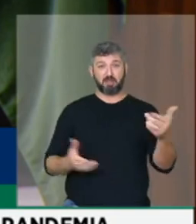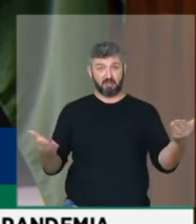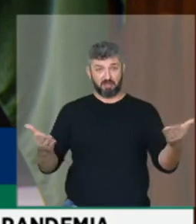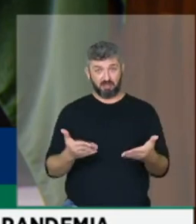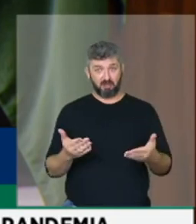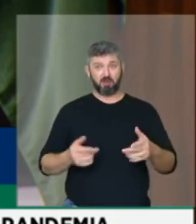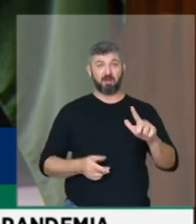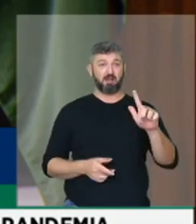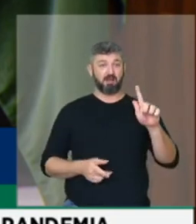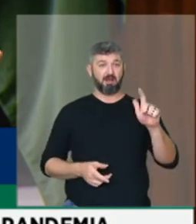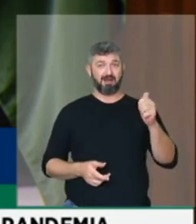TUDO BEM, NÃO É O GÁS DE COZINHA MAS É O GÁS ENCANADO